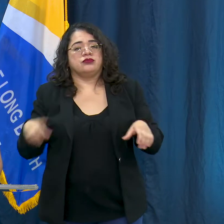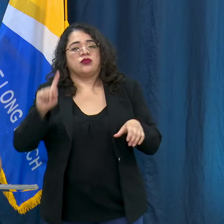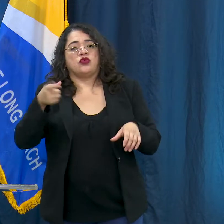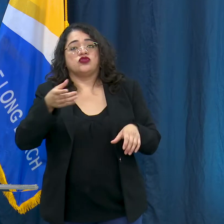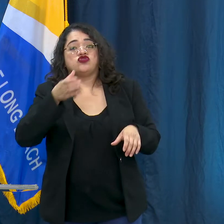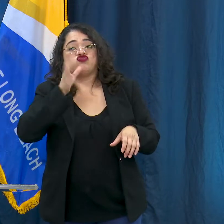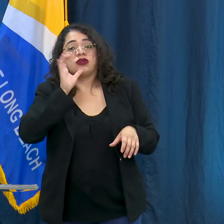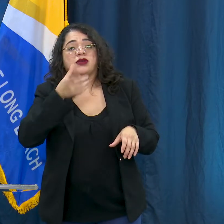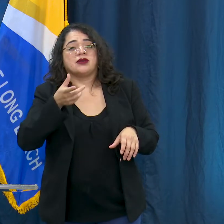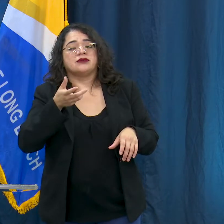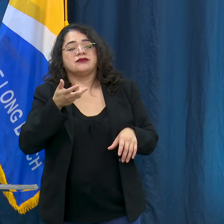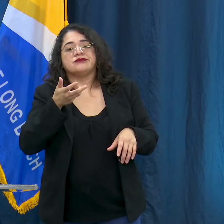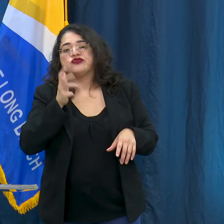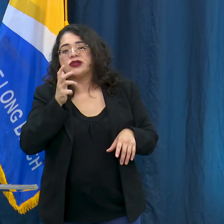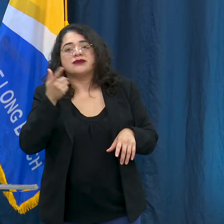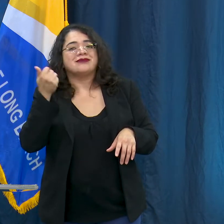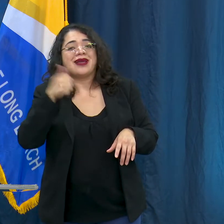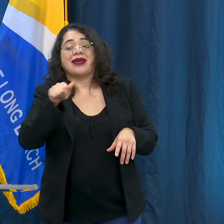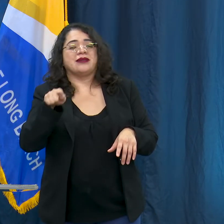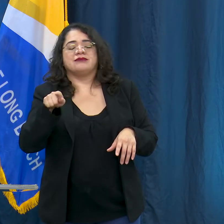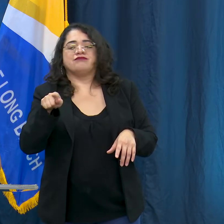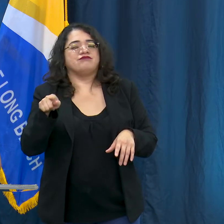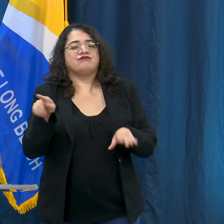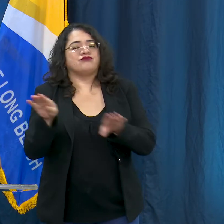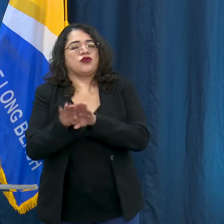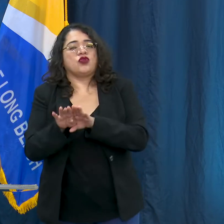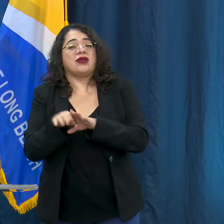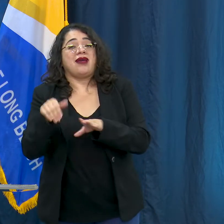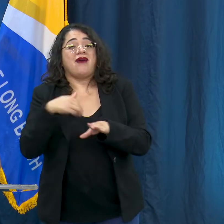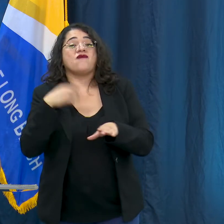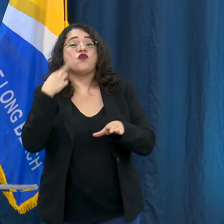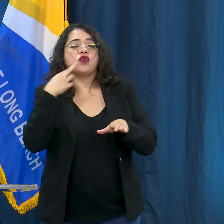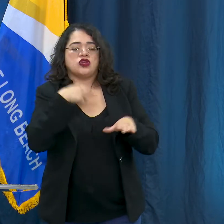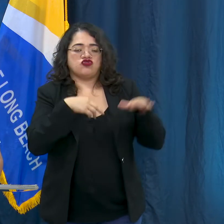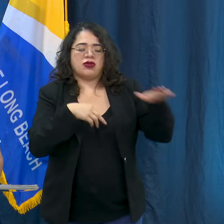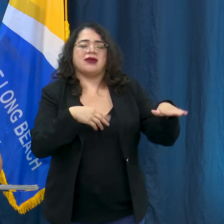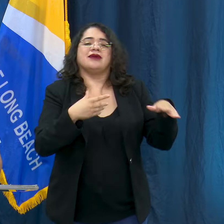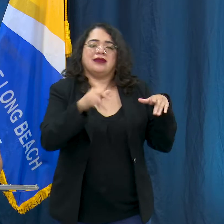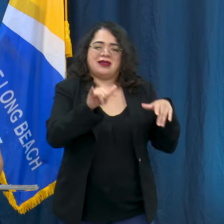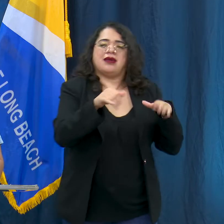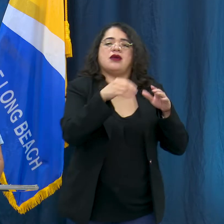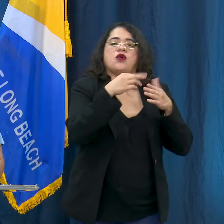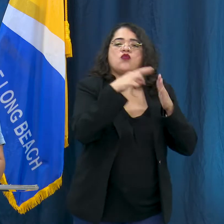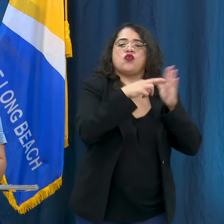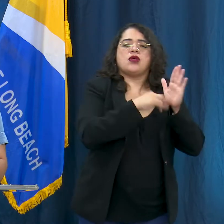s o significa que no pueden estar no se pueden rabri rest a momento a medida de